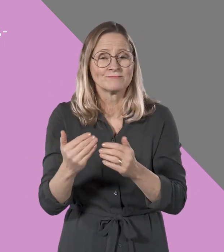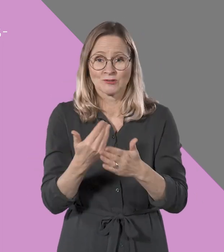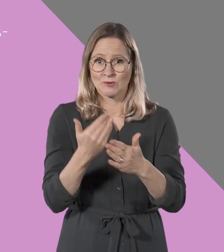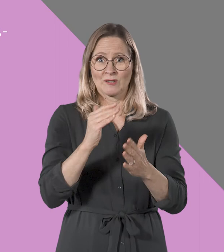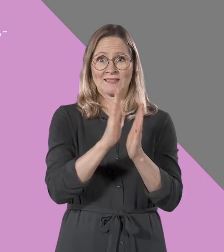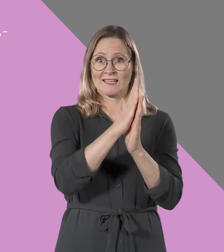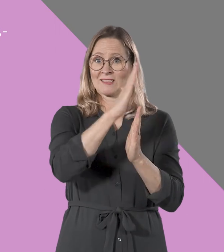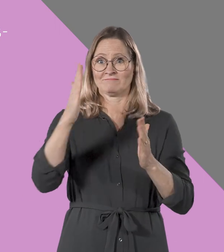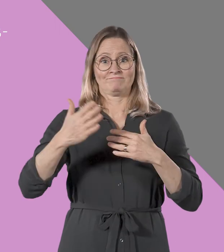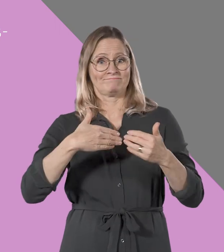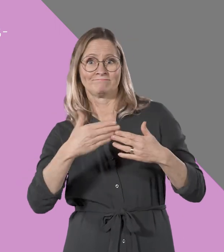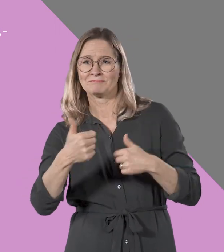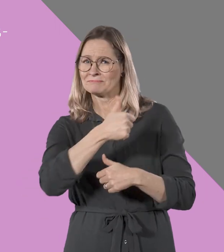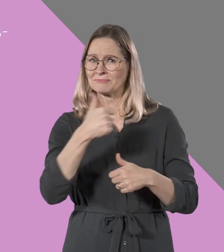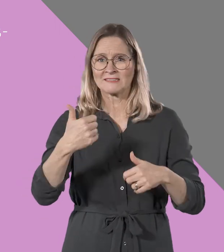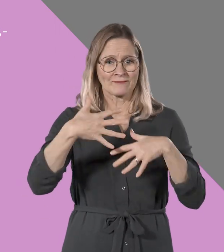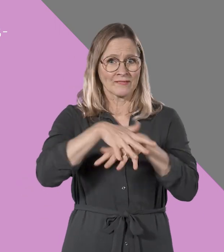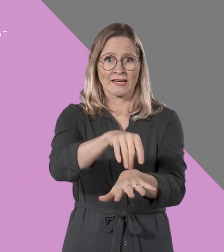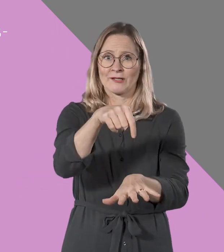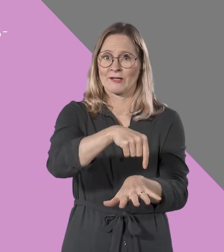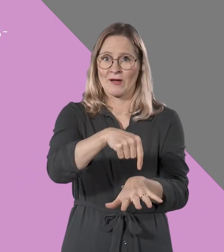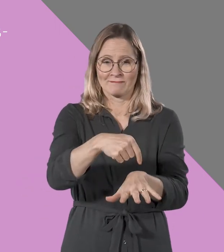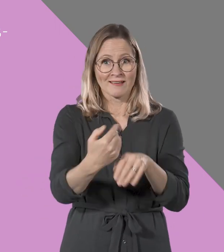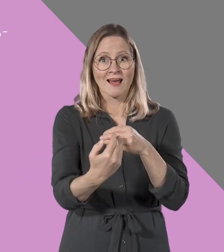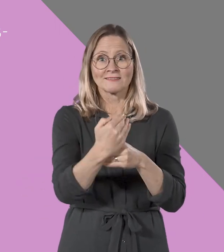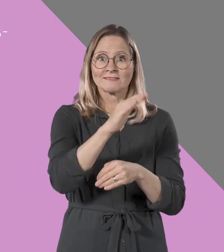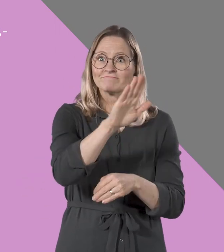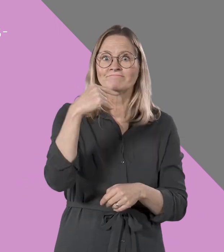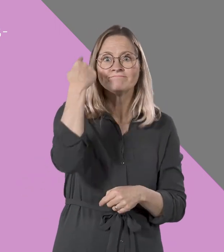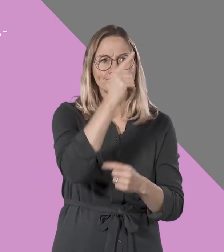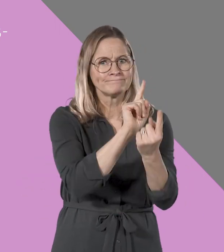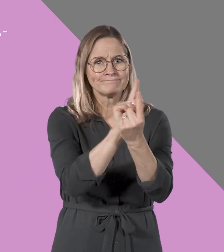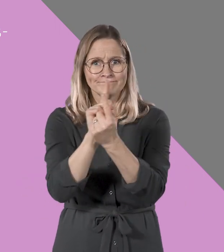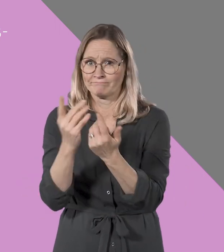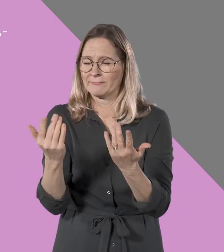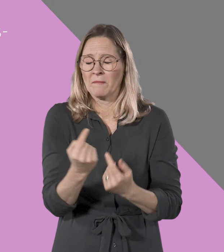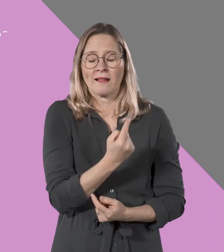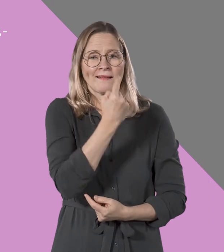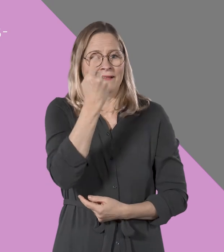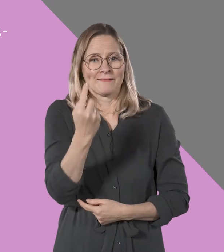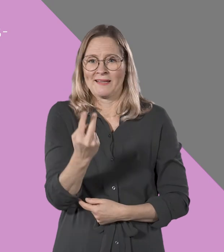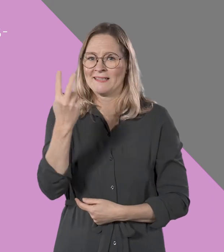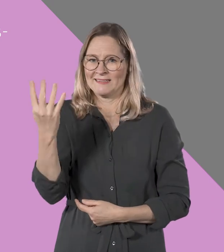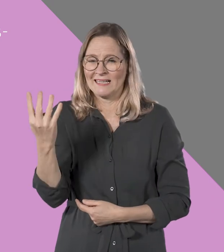Koska kirjasto toimii yksinomaan verkossa, - onnistuu asiakkaiden tapaaminen kasvotusten vain harvoin.